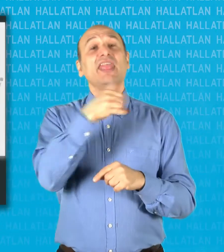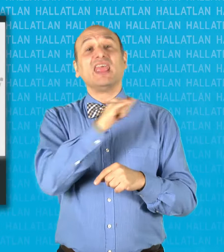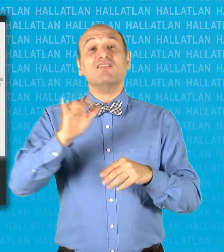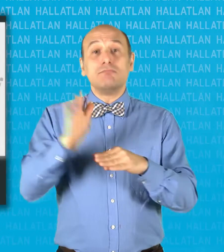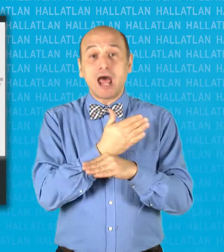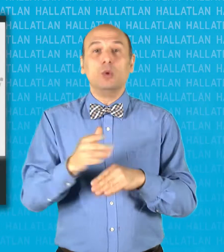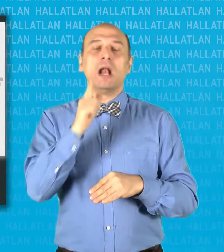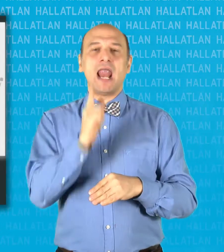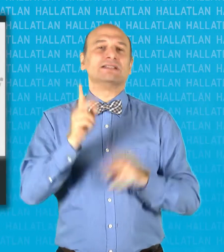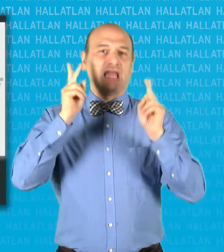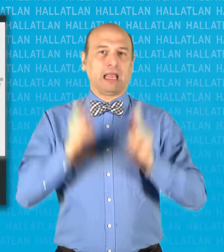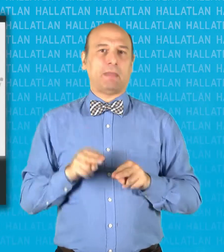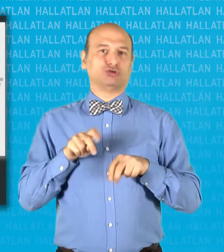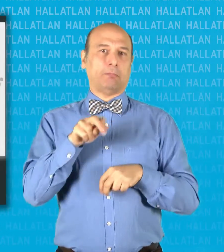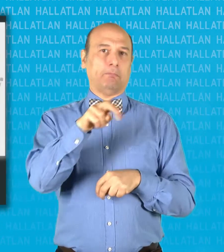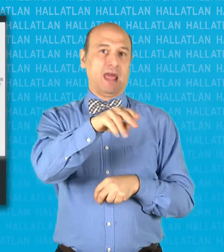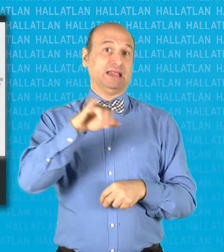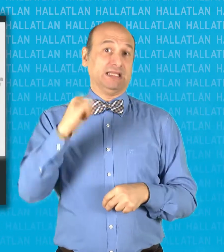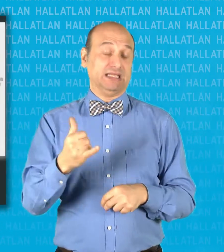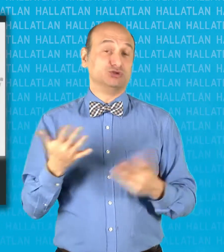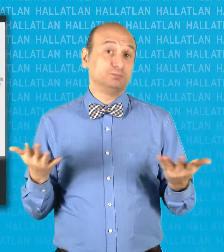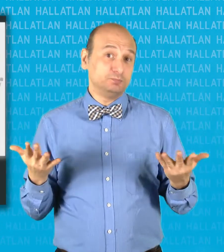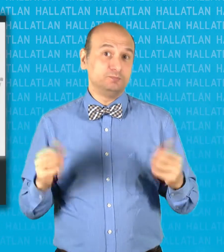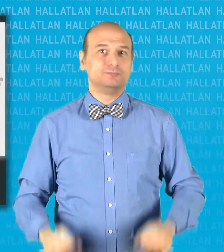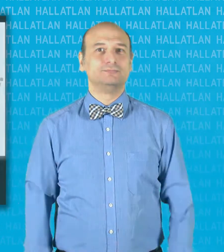sőt egy éven belül járni is képes lesz a jelenleg mozgásképtelen férfi.